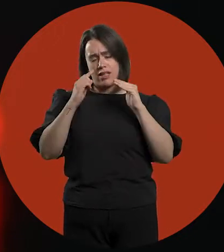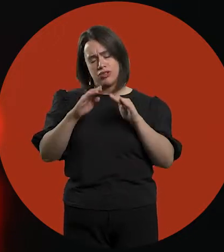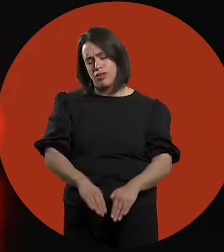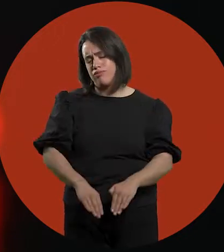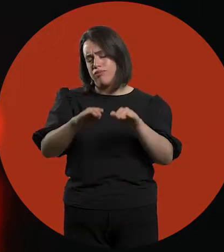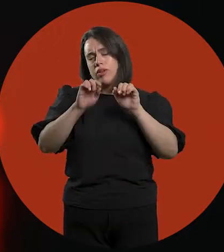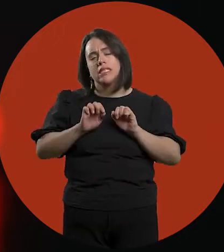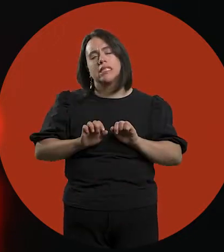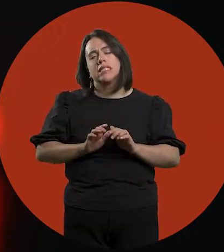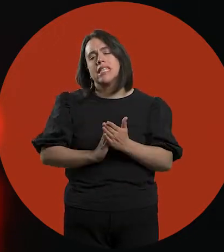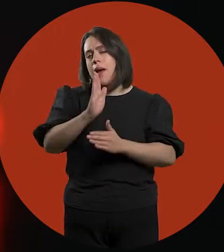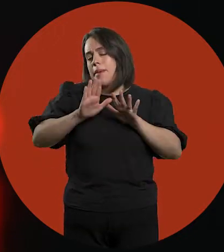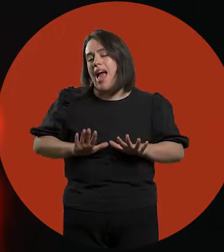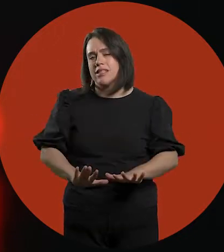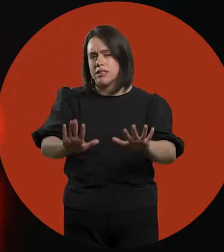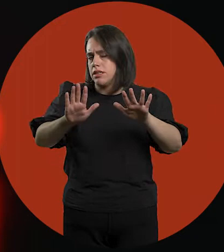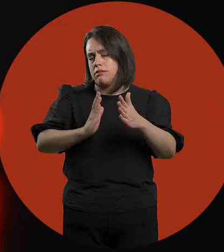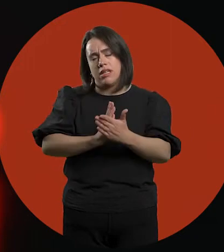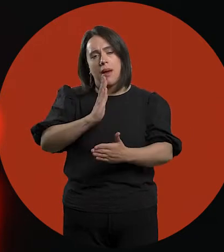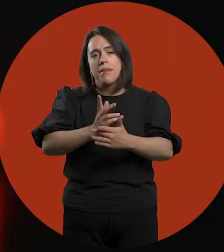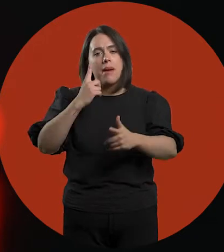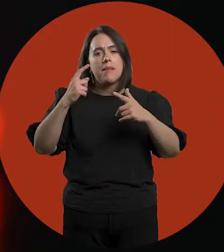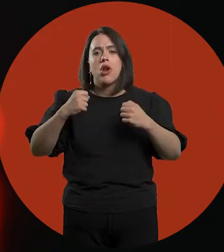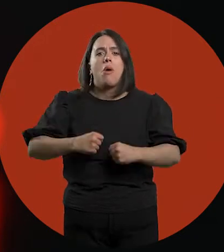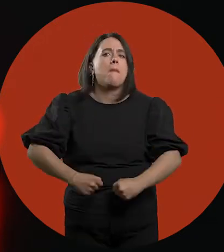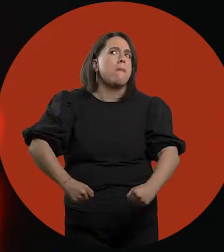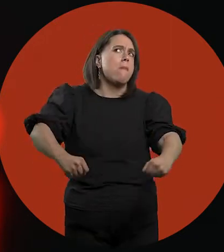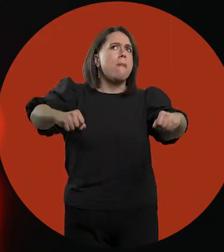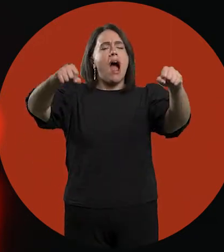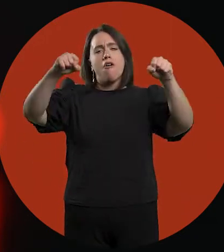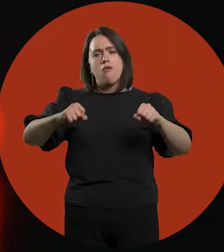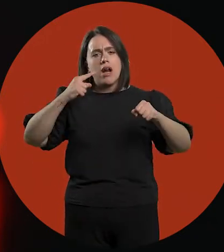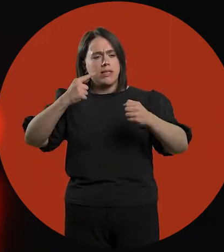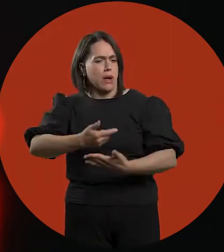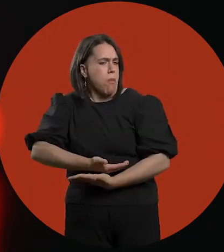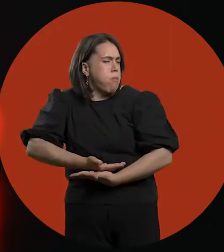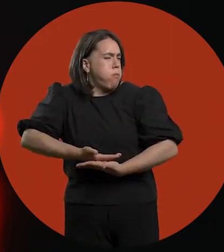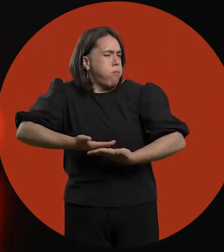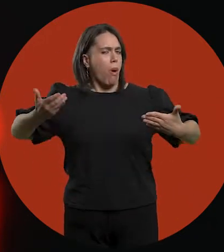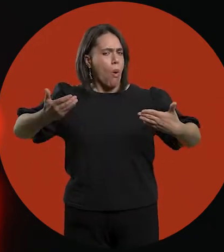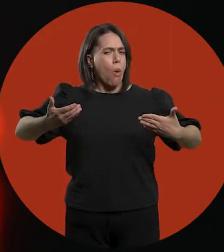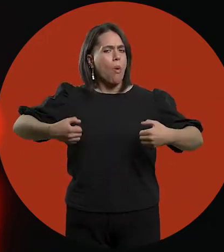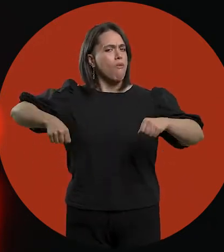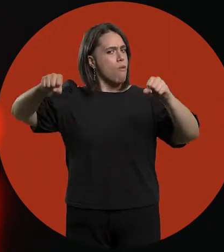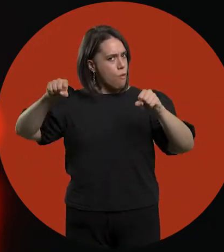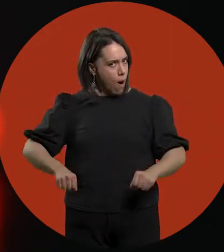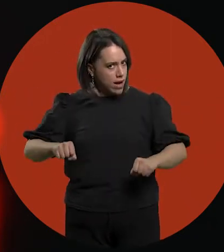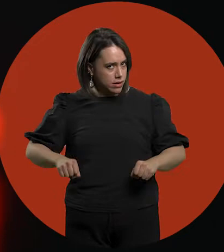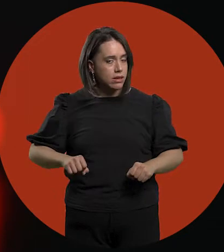Pero creo que donde más se destacó o donde más se mostró mi personalidad a flor de piel, fue en UTU, sí.